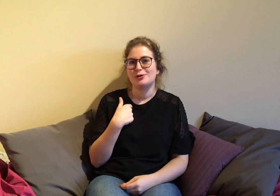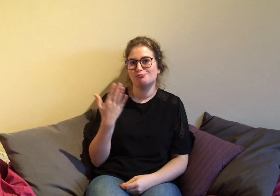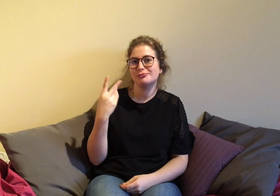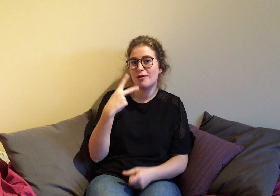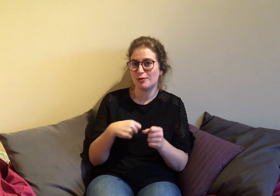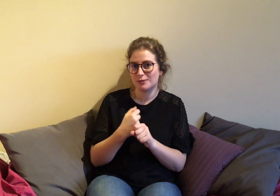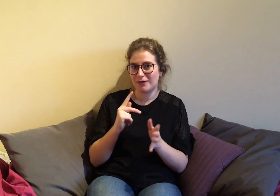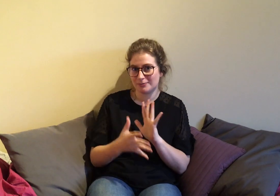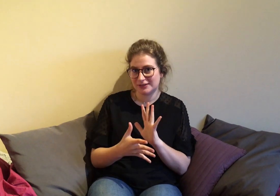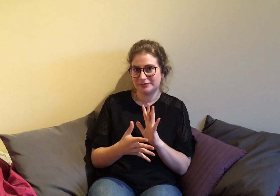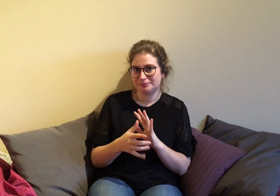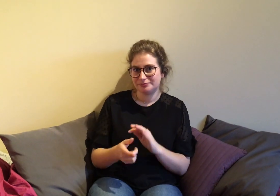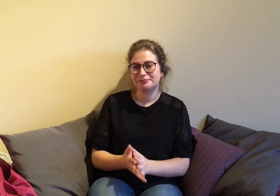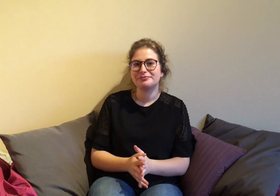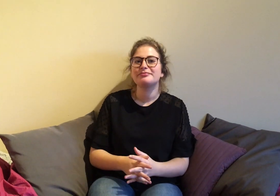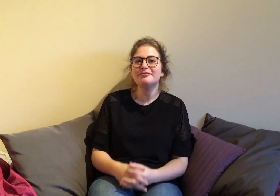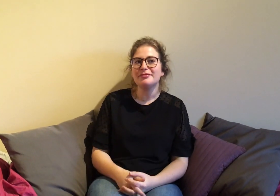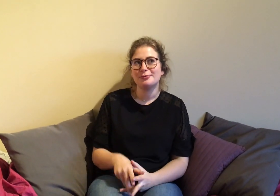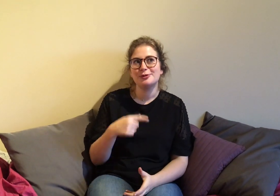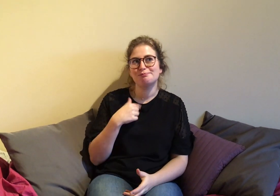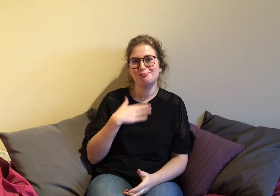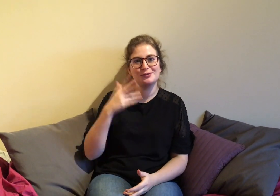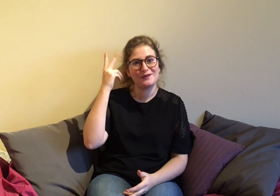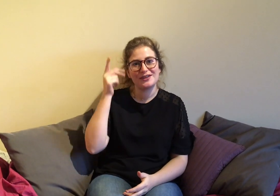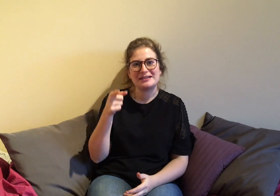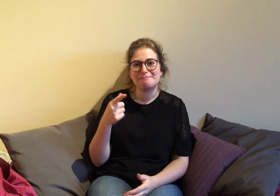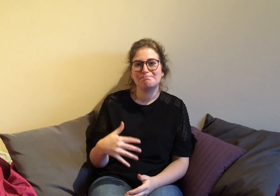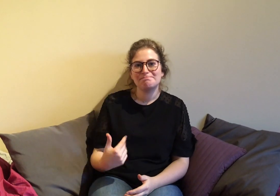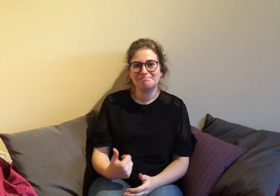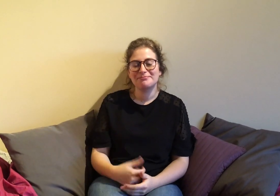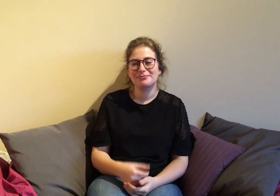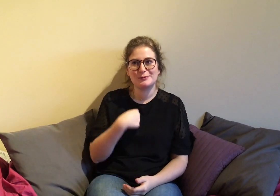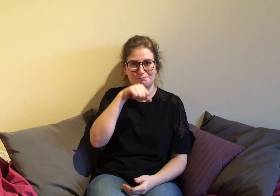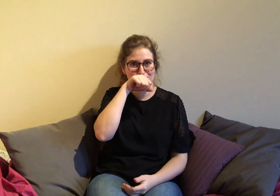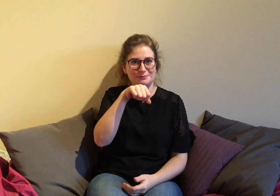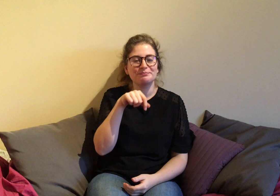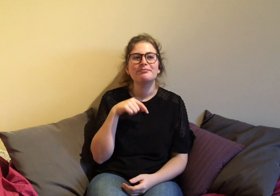et j'ai été membre du KAP Signes durant 2 ans J'y ai de beaux souvenirs, j'ai vraiment adoré.